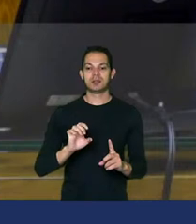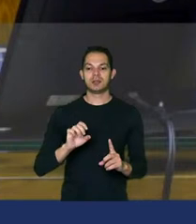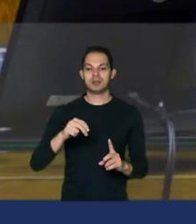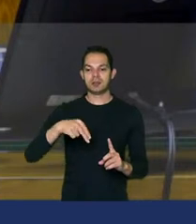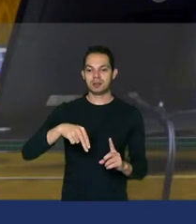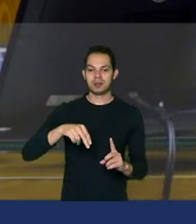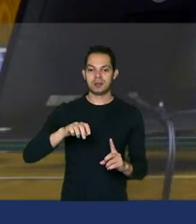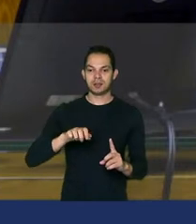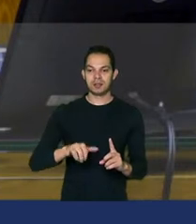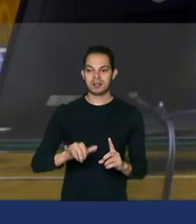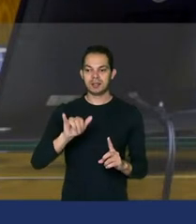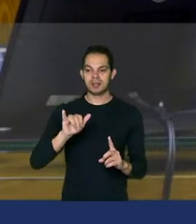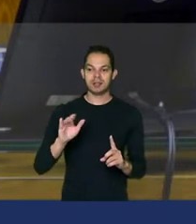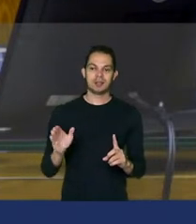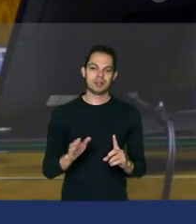DEPUTADO SIDNEY LEITE, DO